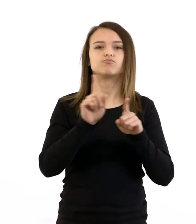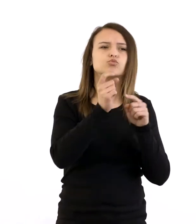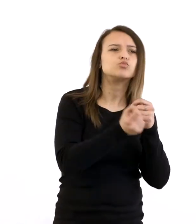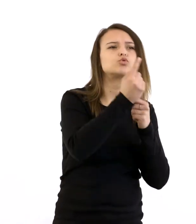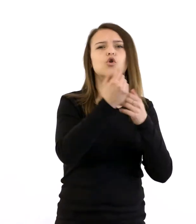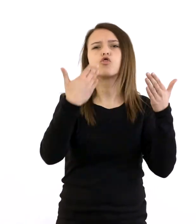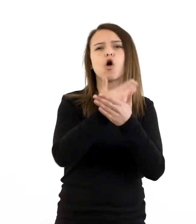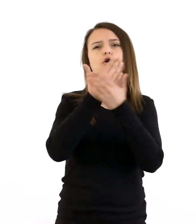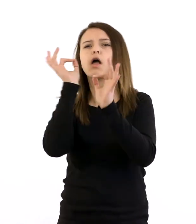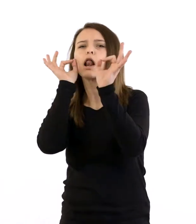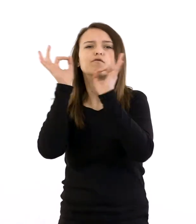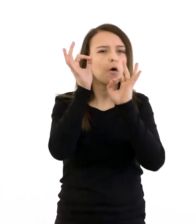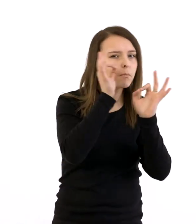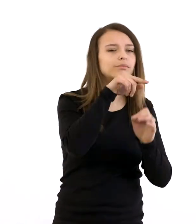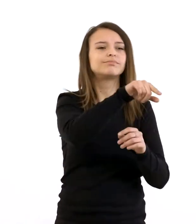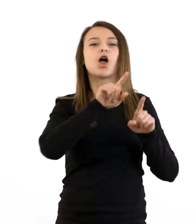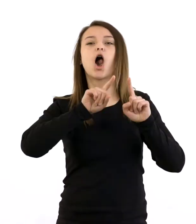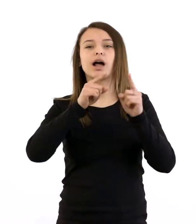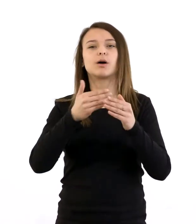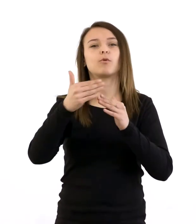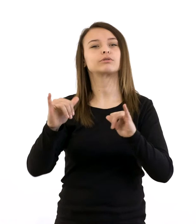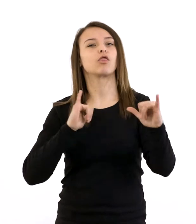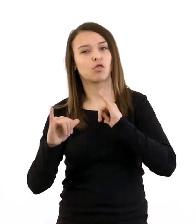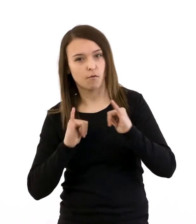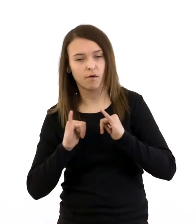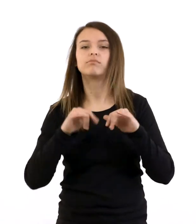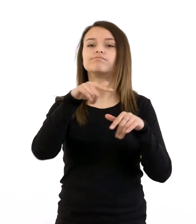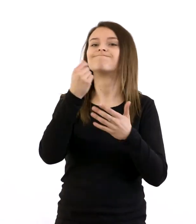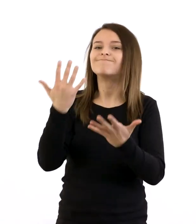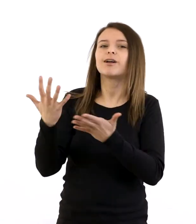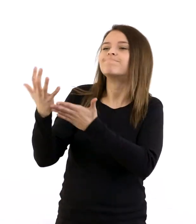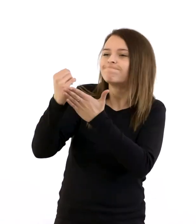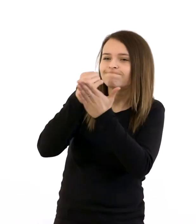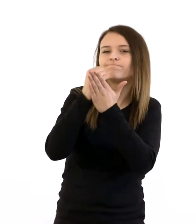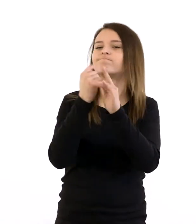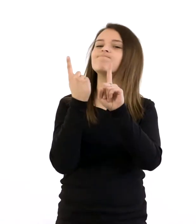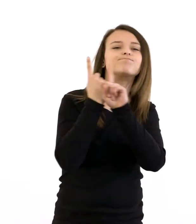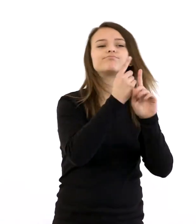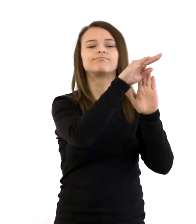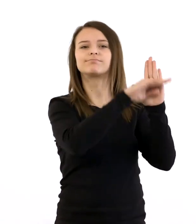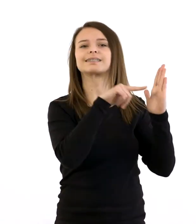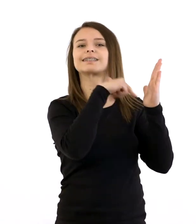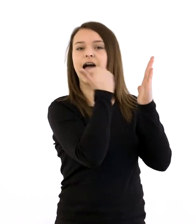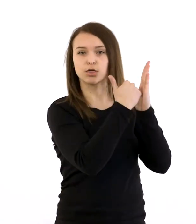Źródła, z których dana organizacja pozarządowa może pozyskiwać fundusze na swoją działalność, określa jej statut,